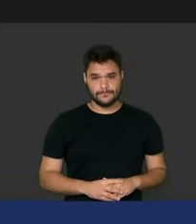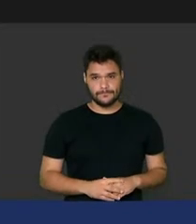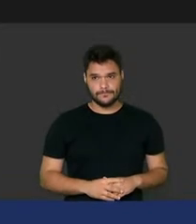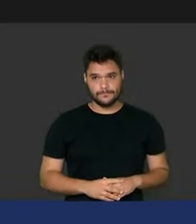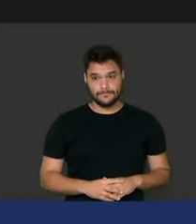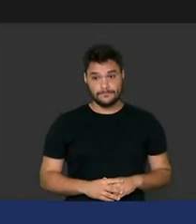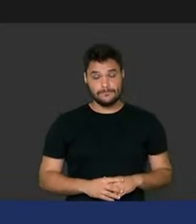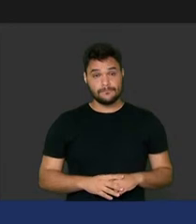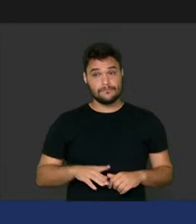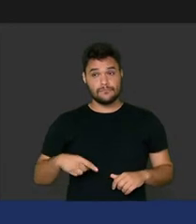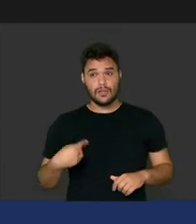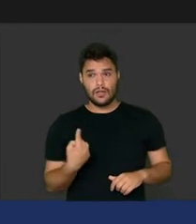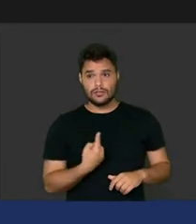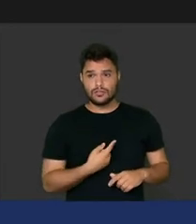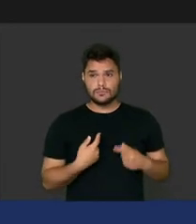SETOR MAIS... QUE A GENTE POSSA DE MANEIRA EMERGENCIAL